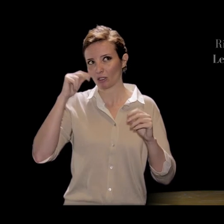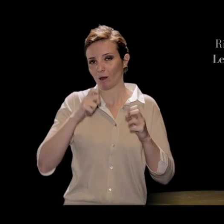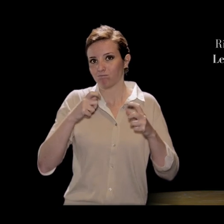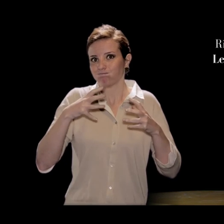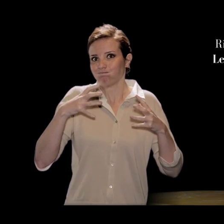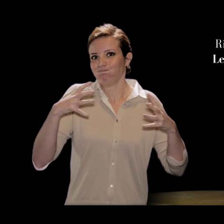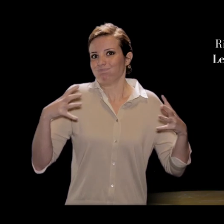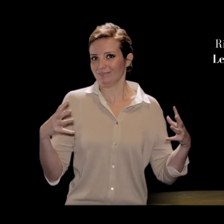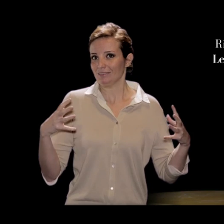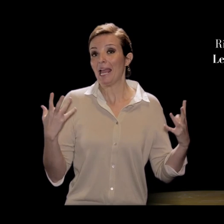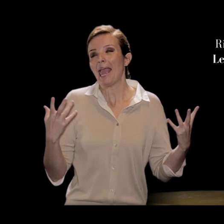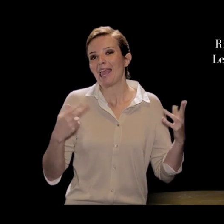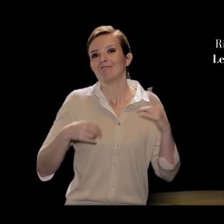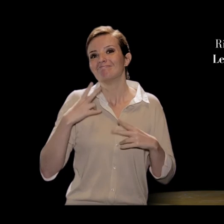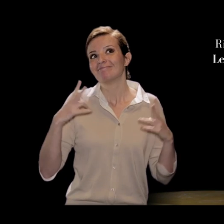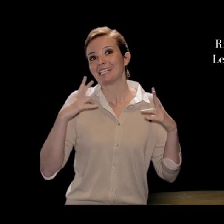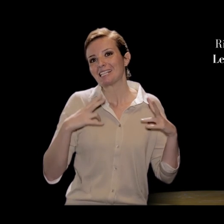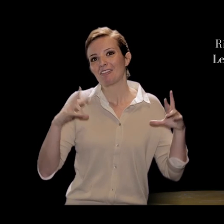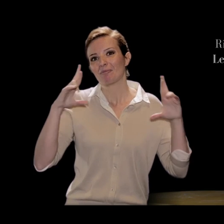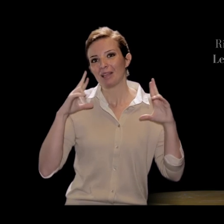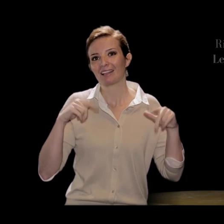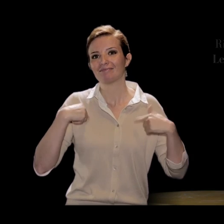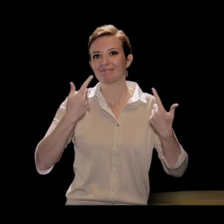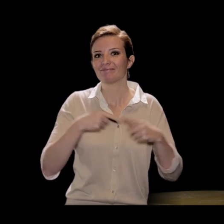Soprattutto, speriamo, vi abbia aumentato la consapevolezza